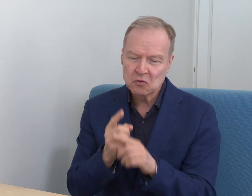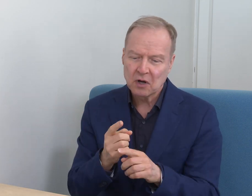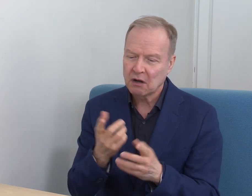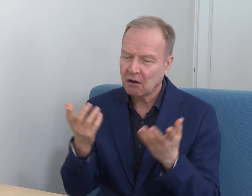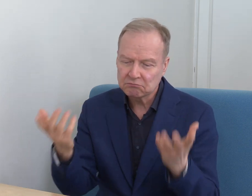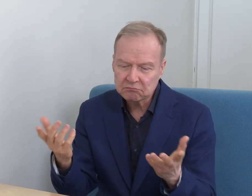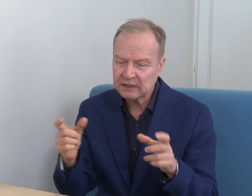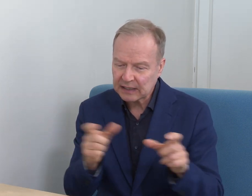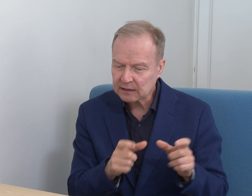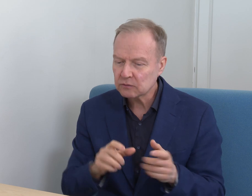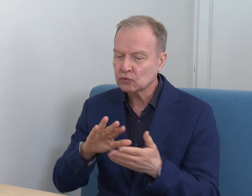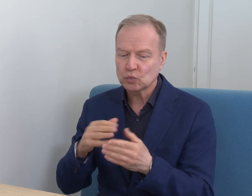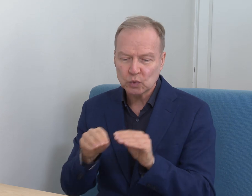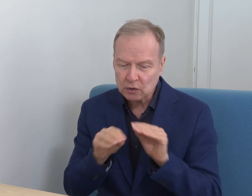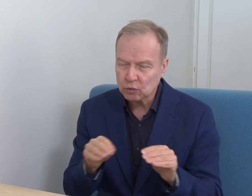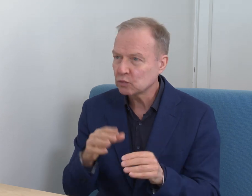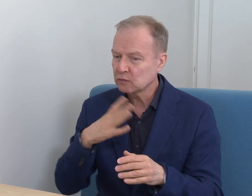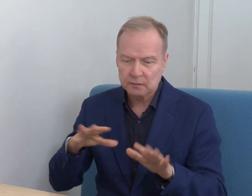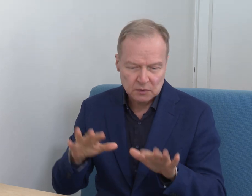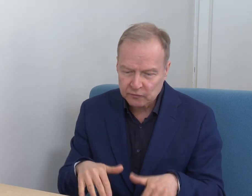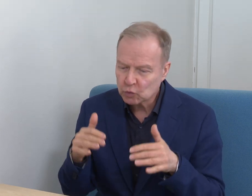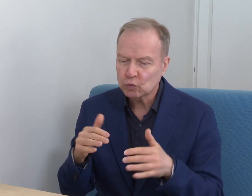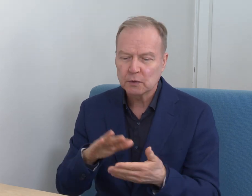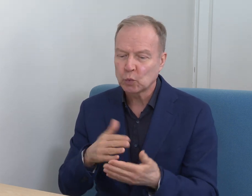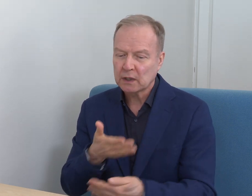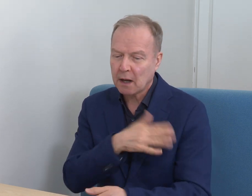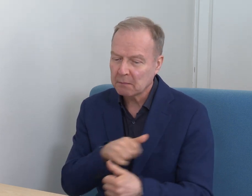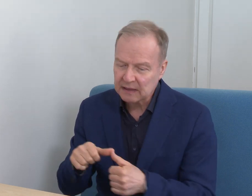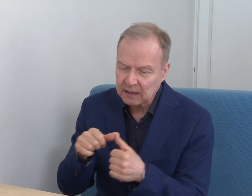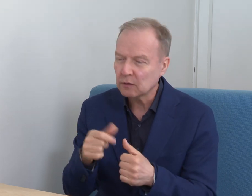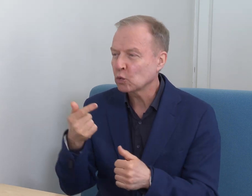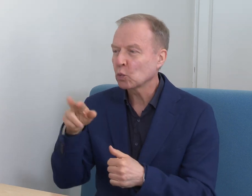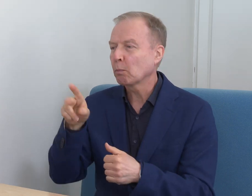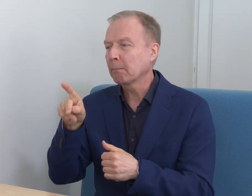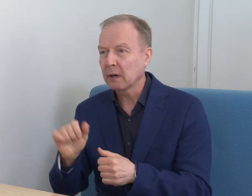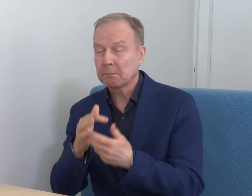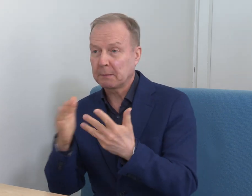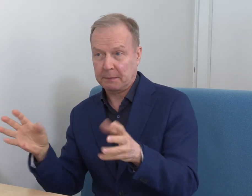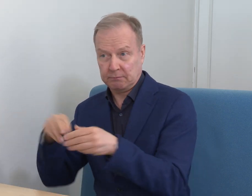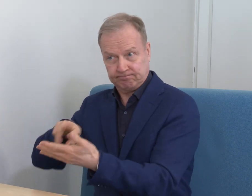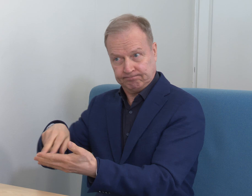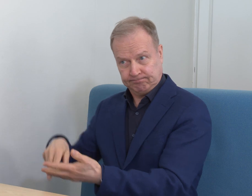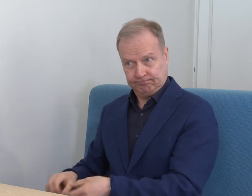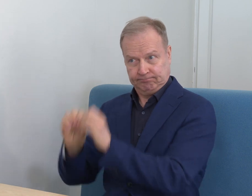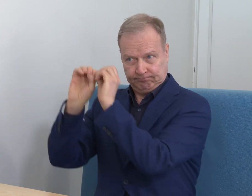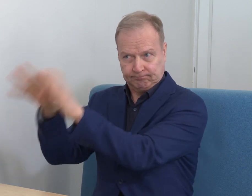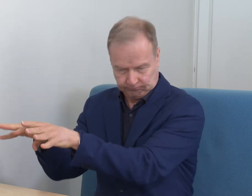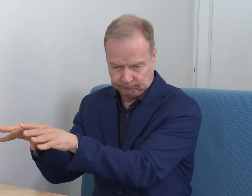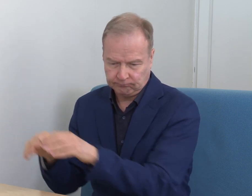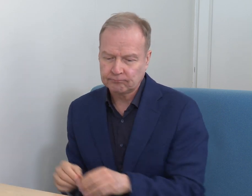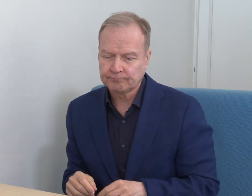Kannanottoa tukevat järjestöt, tulkkikoulutukset, vammaisfoorumit, tulkkien ammattiliitto, ja niin edelleen.